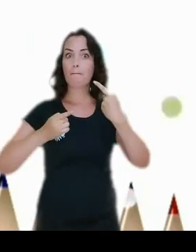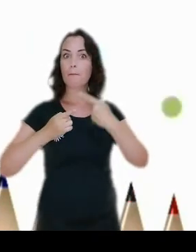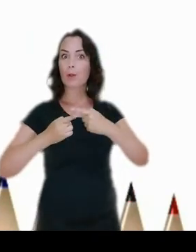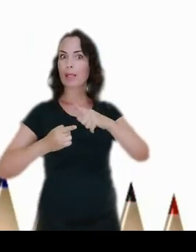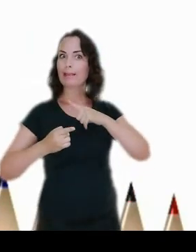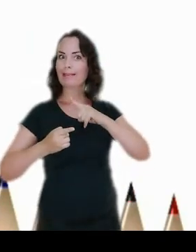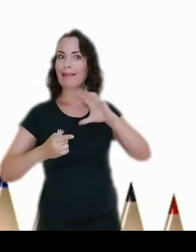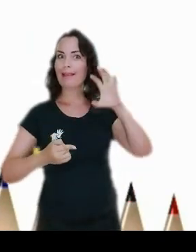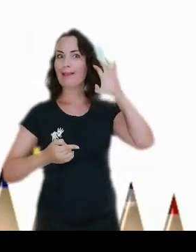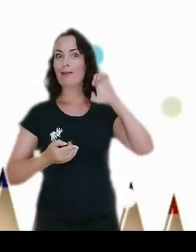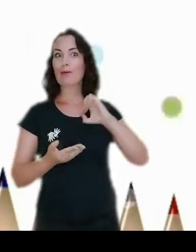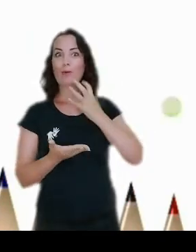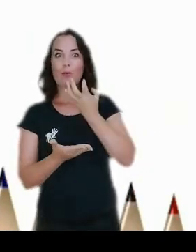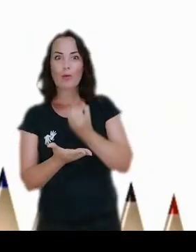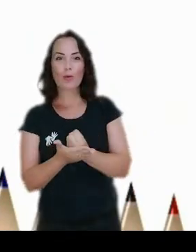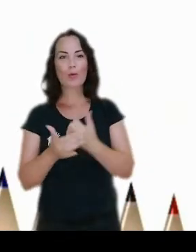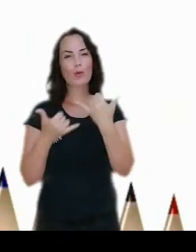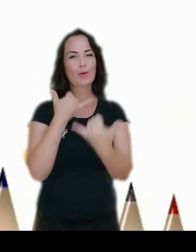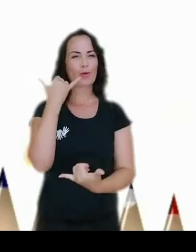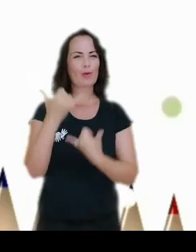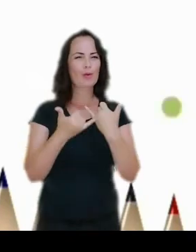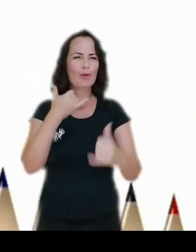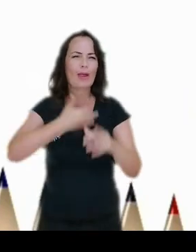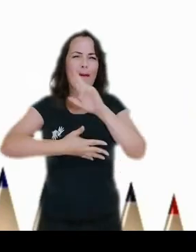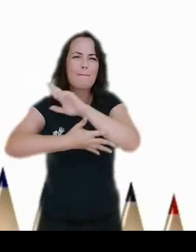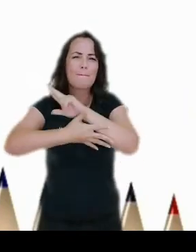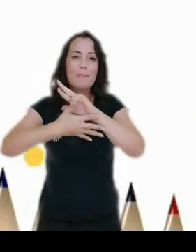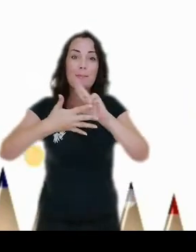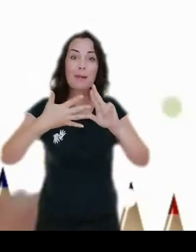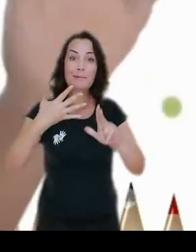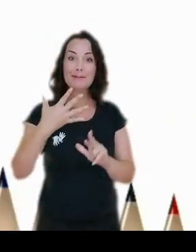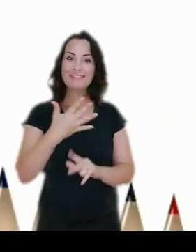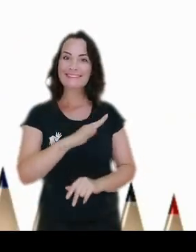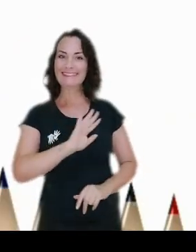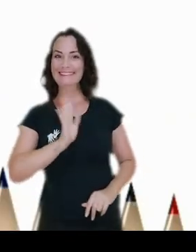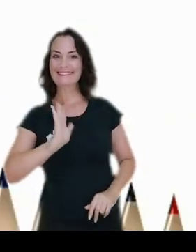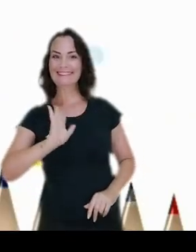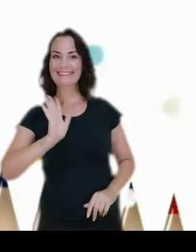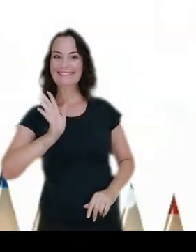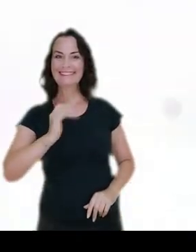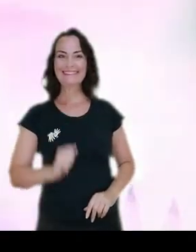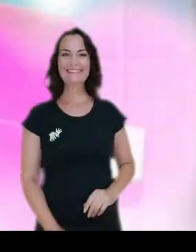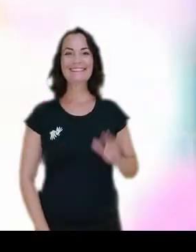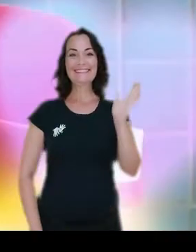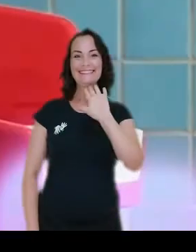porque temos podcast, game e muito mais! Bye